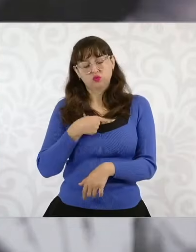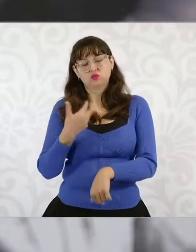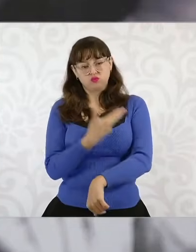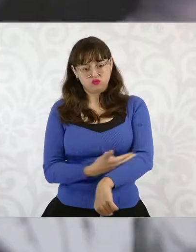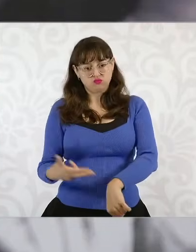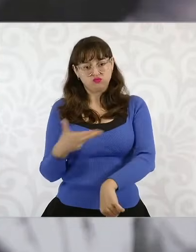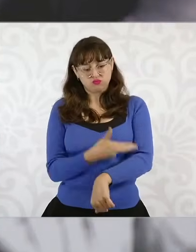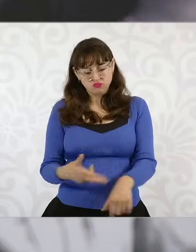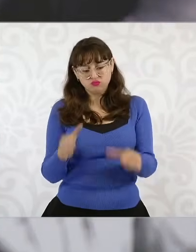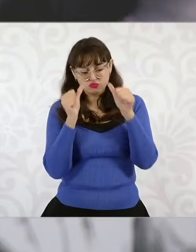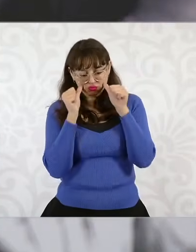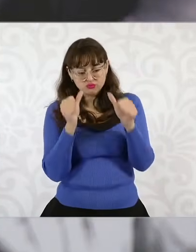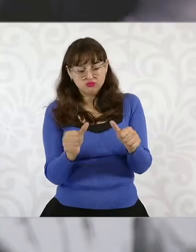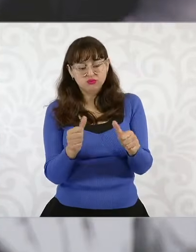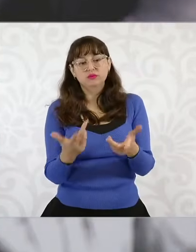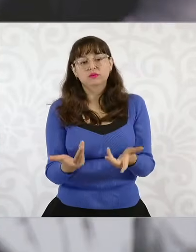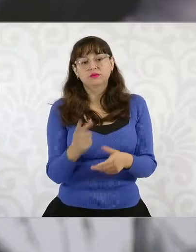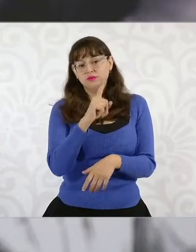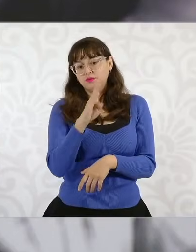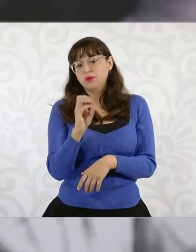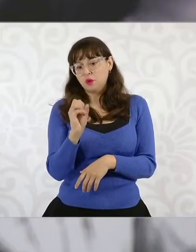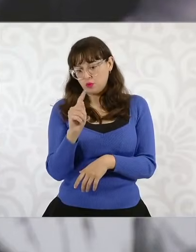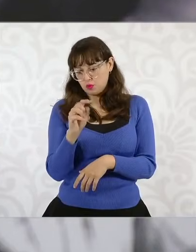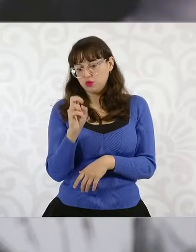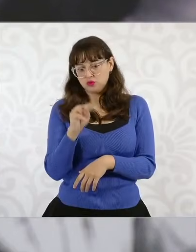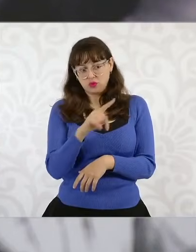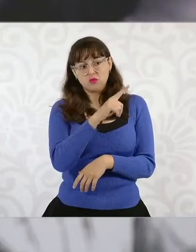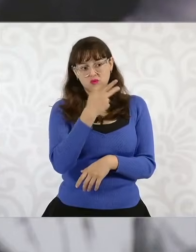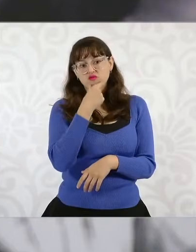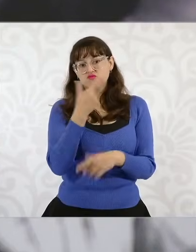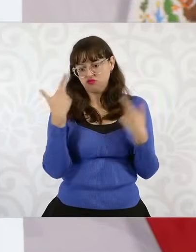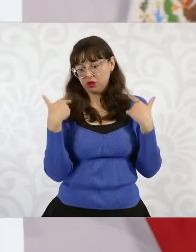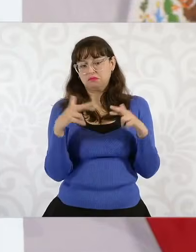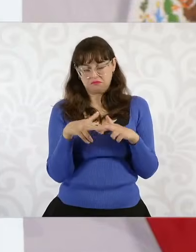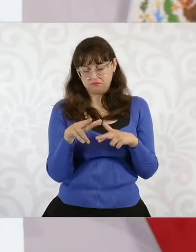digamos llegada de piezas por parte de Boston, de este profesor, como tú bien lo comentas,